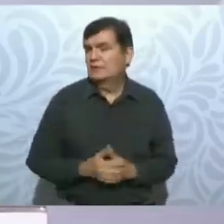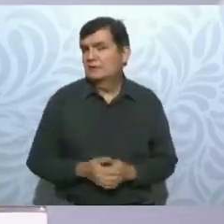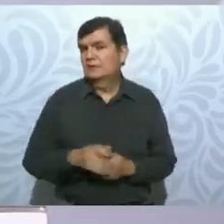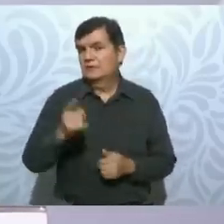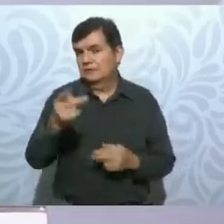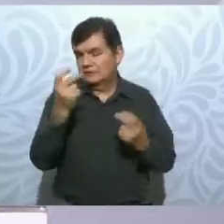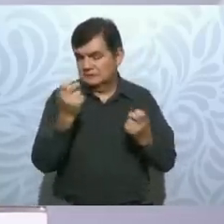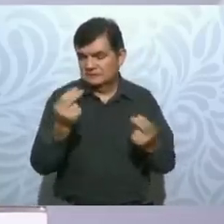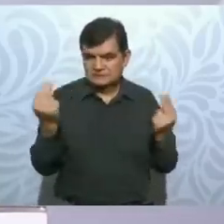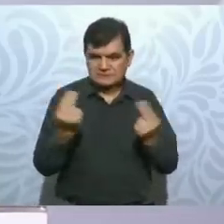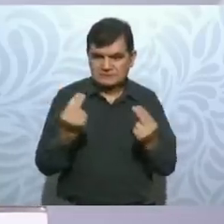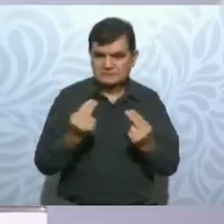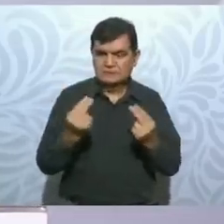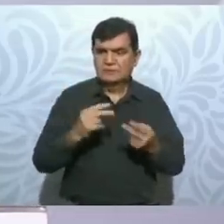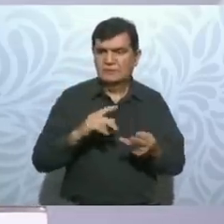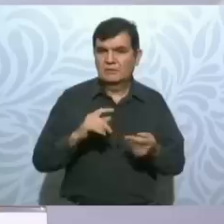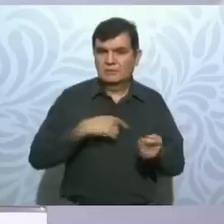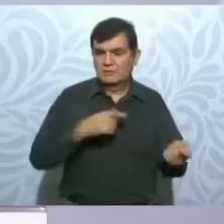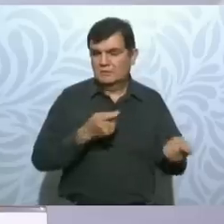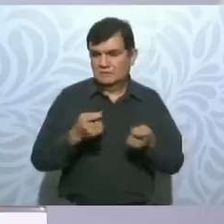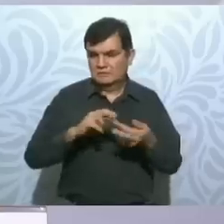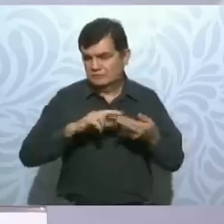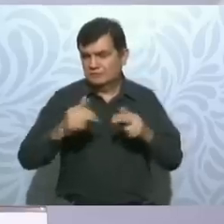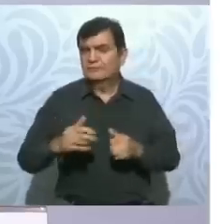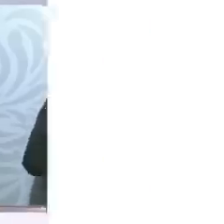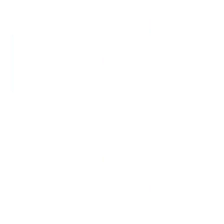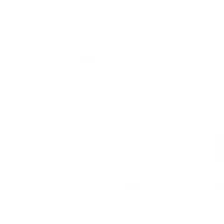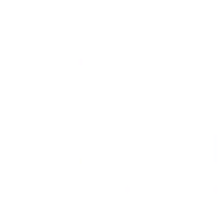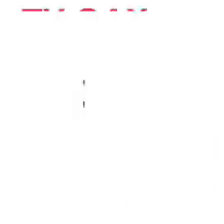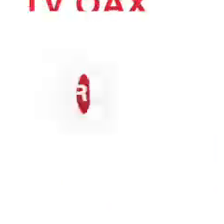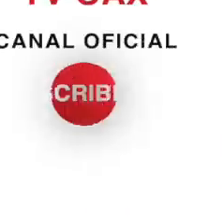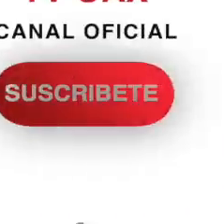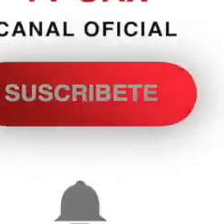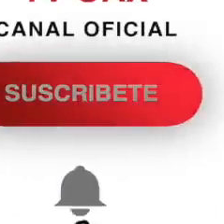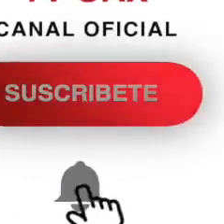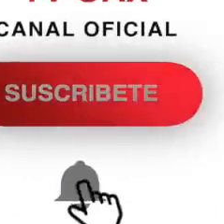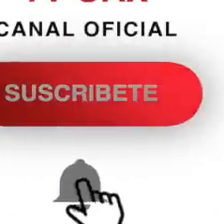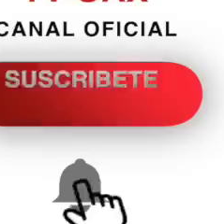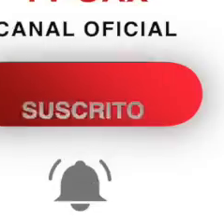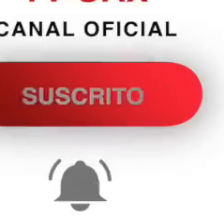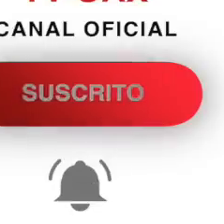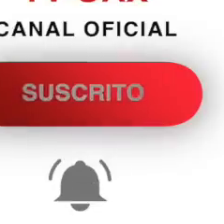se requiere la coordinación por eso el cuarto punto es coordinación porque es coordinación